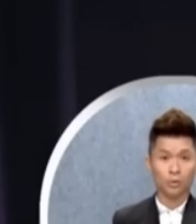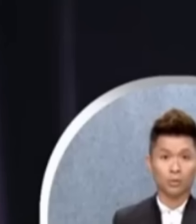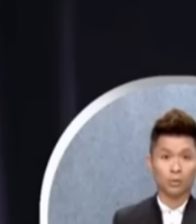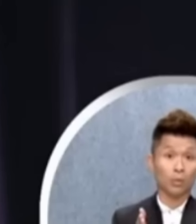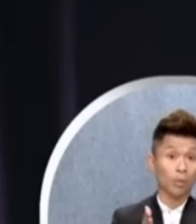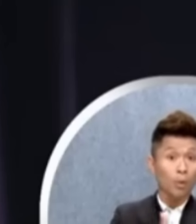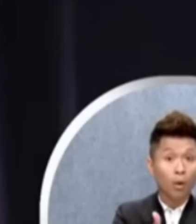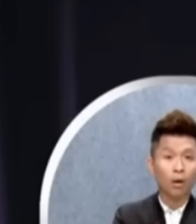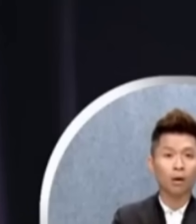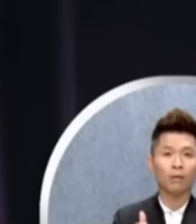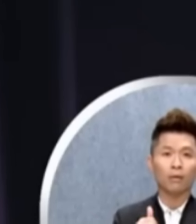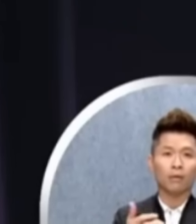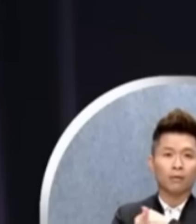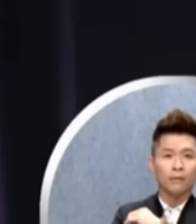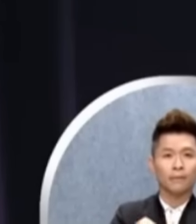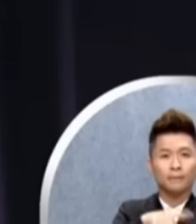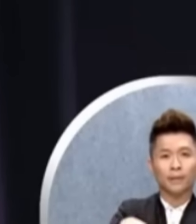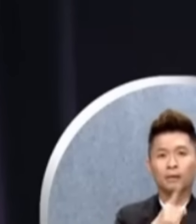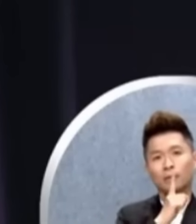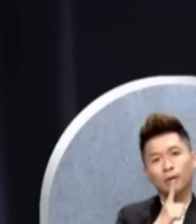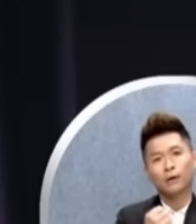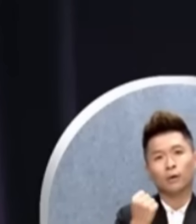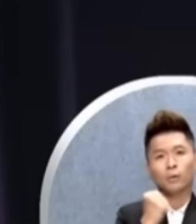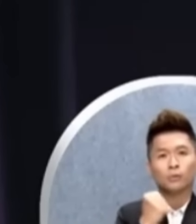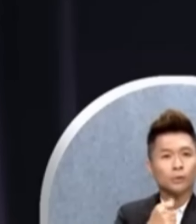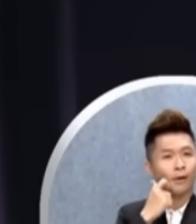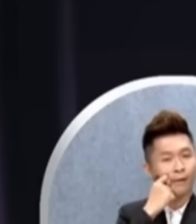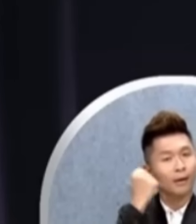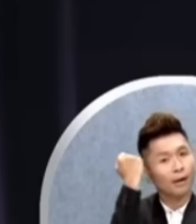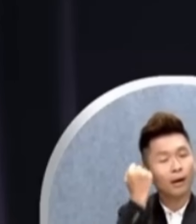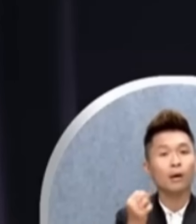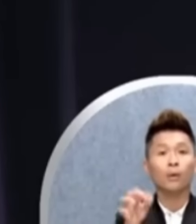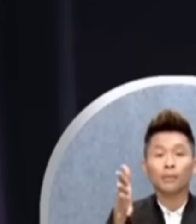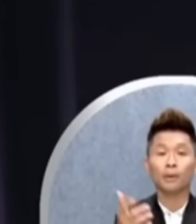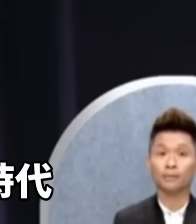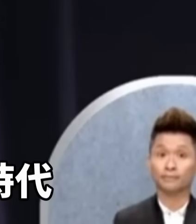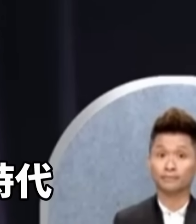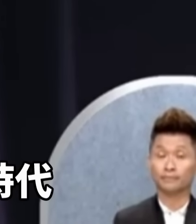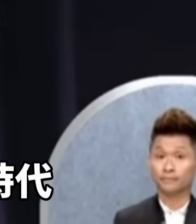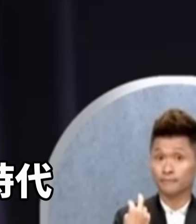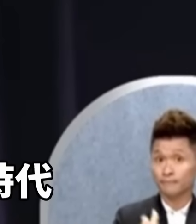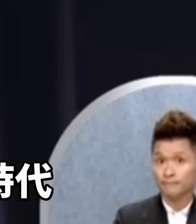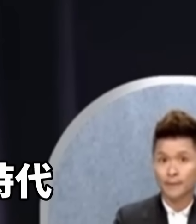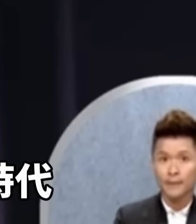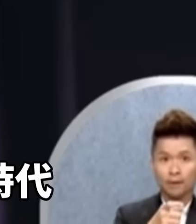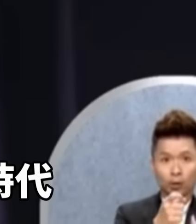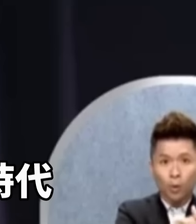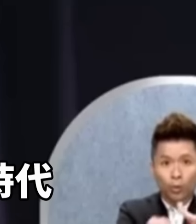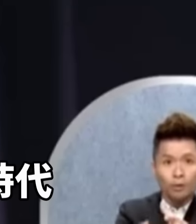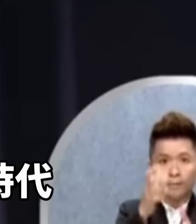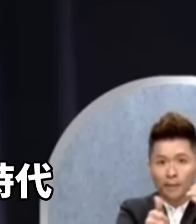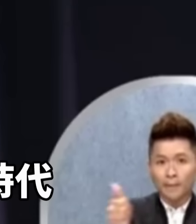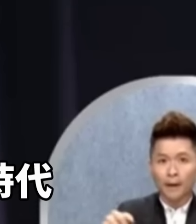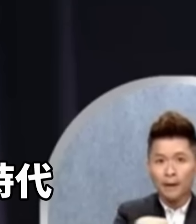為什麼賺錢這麼困難 商 工總已講得非常的清楚 我們所有企業家已經進入微力的時代